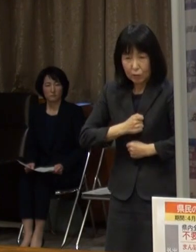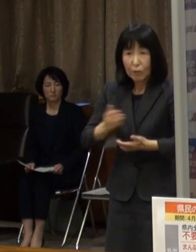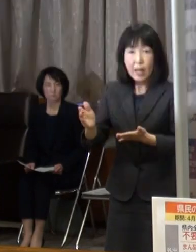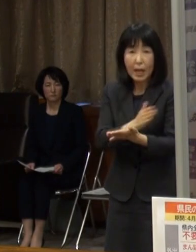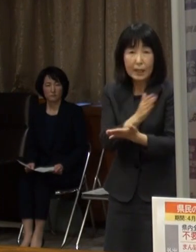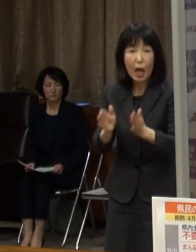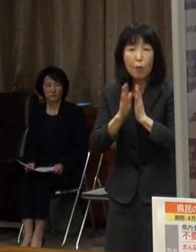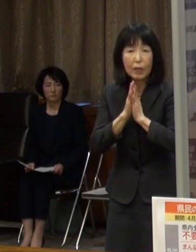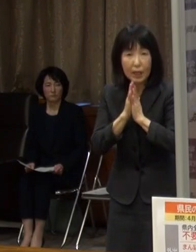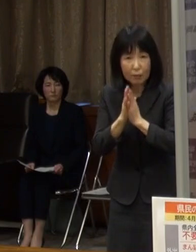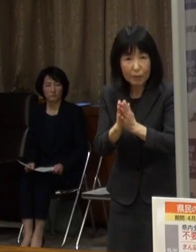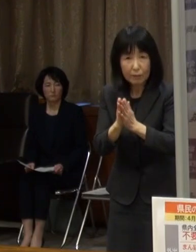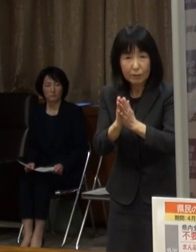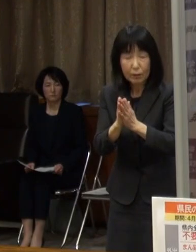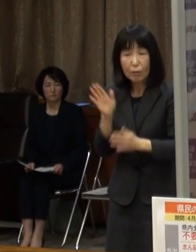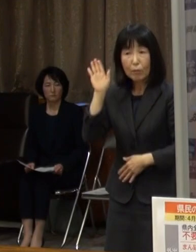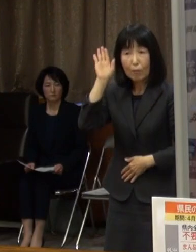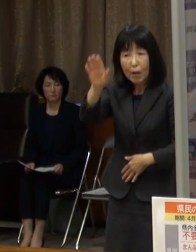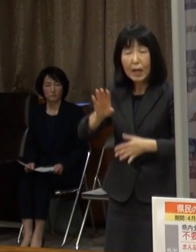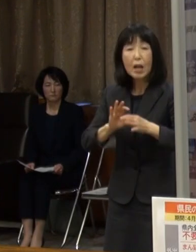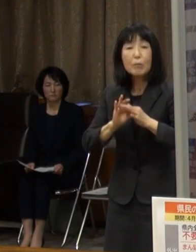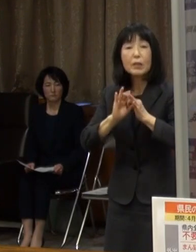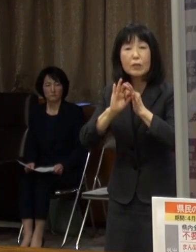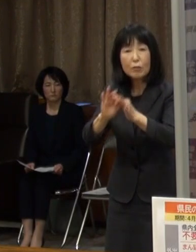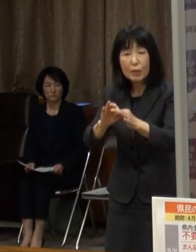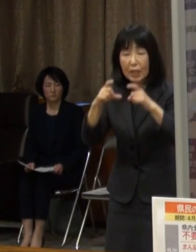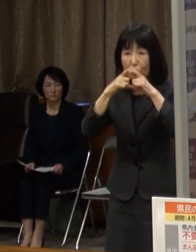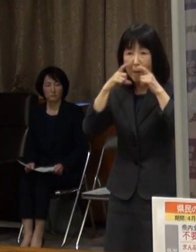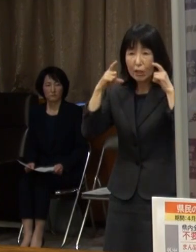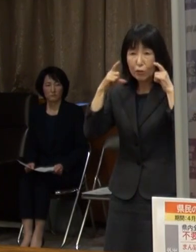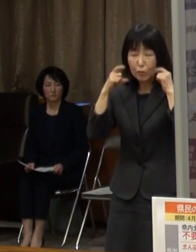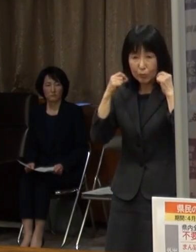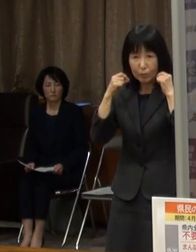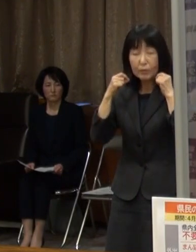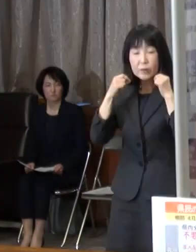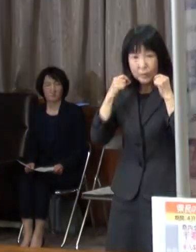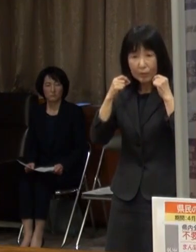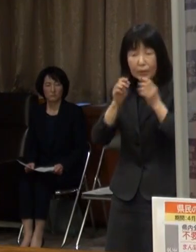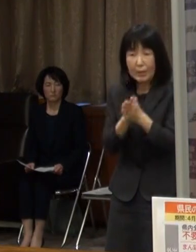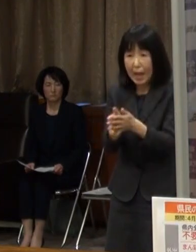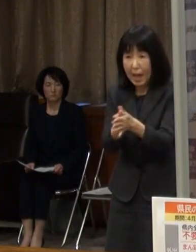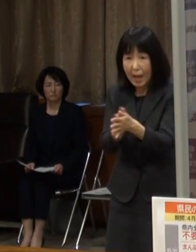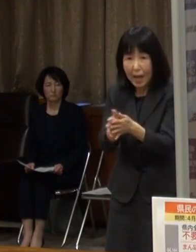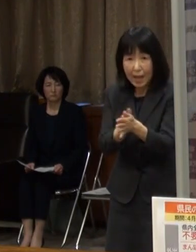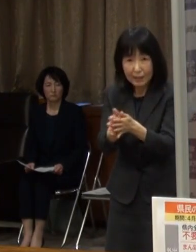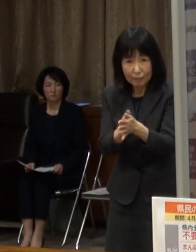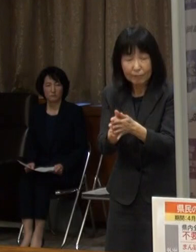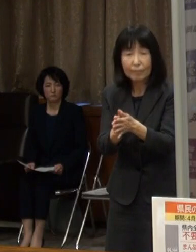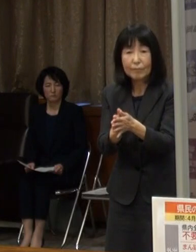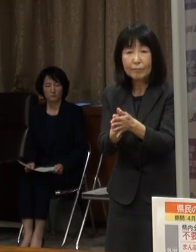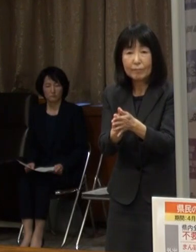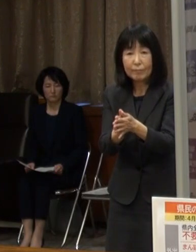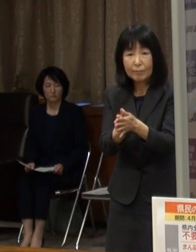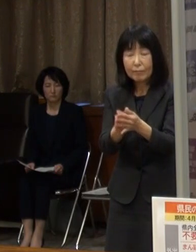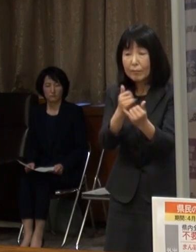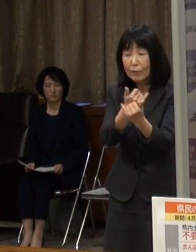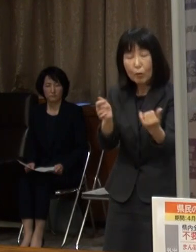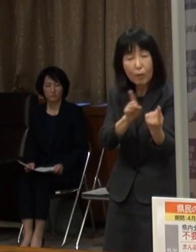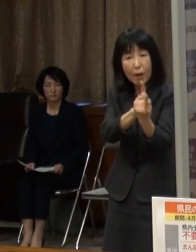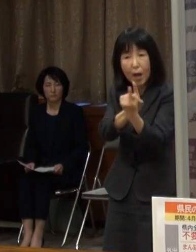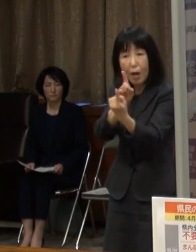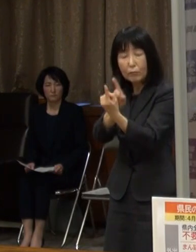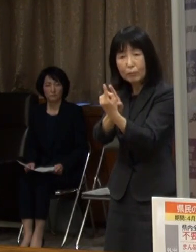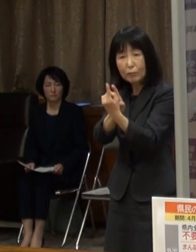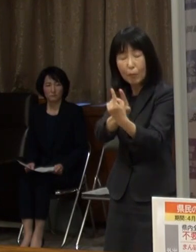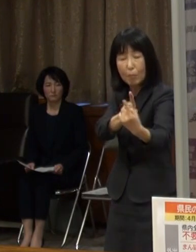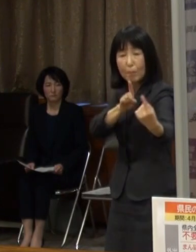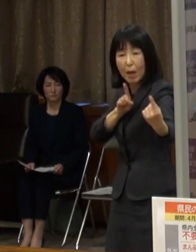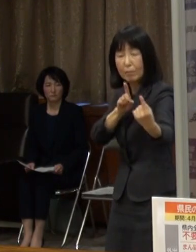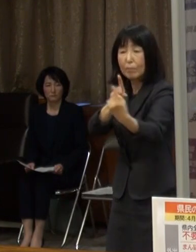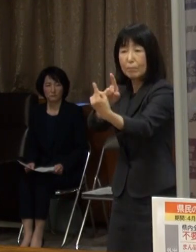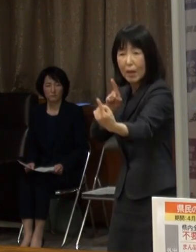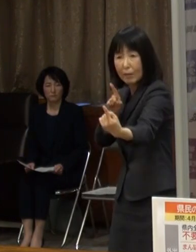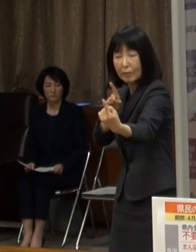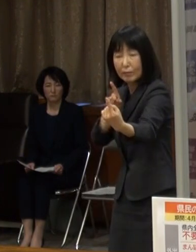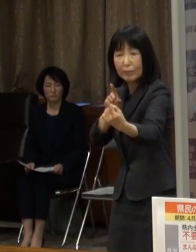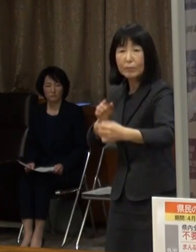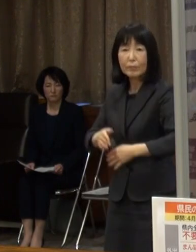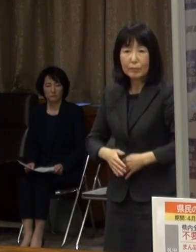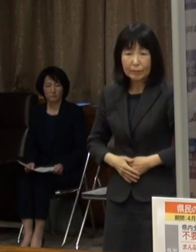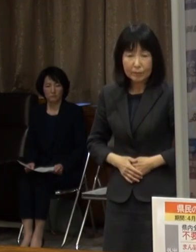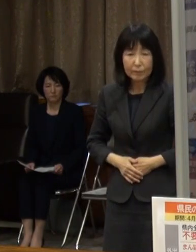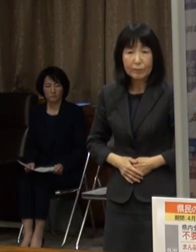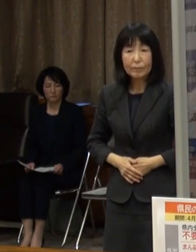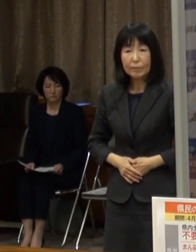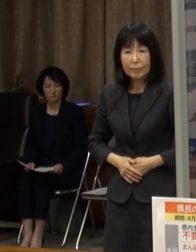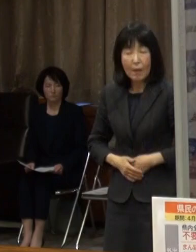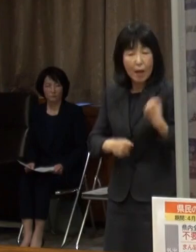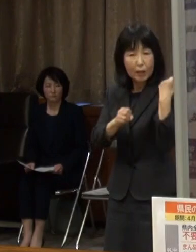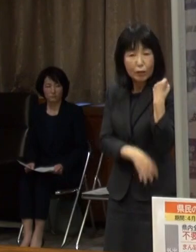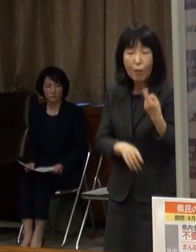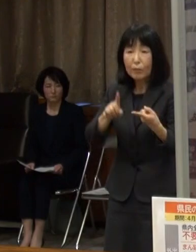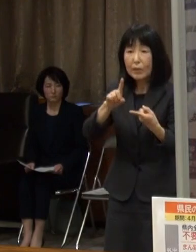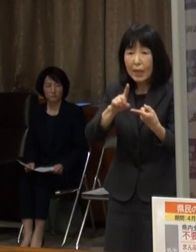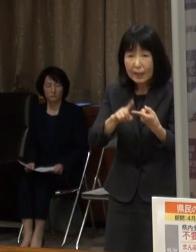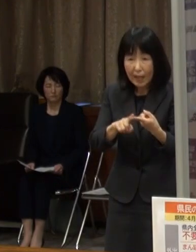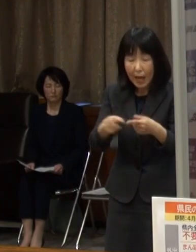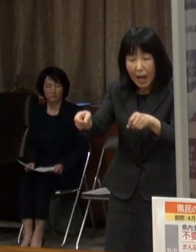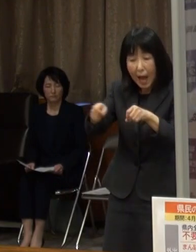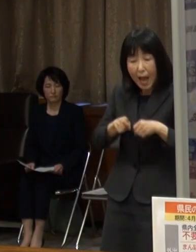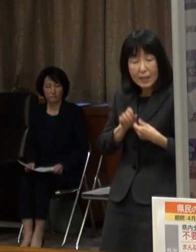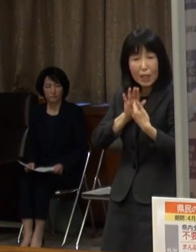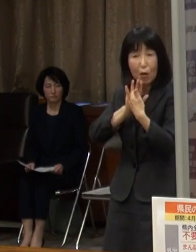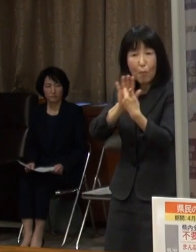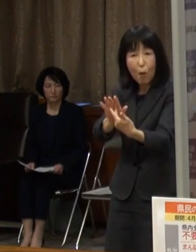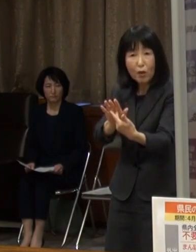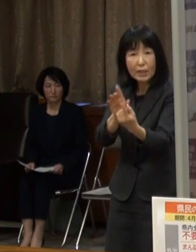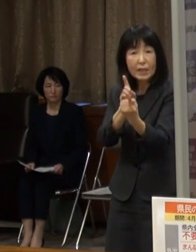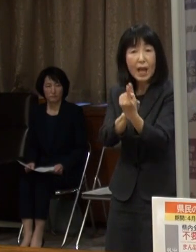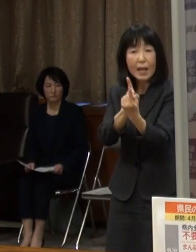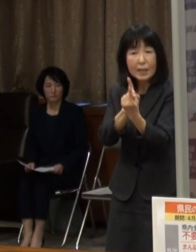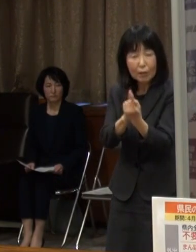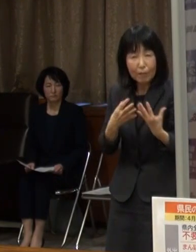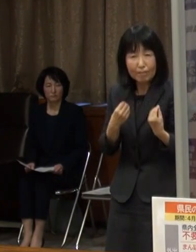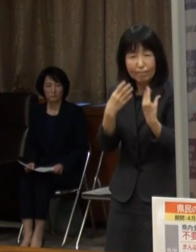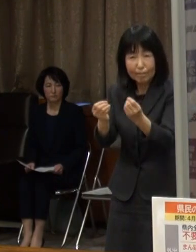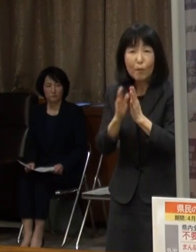引き続き マスクをつける 手洗いをしっかりする 人と人との身体的な距離をとる こういった基本的な感染防止対策の徹底をお願いします